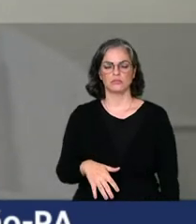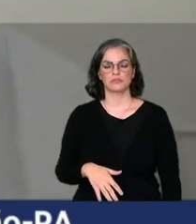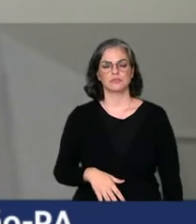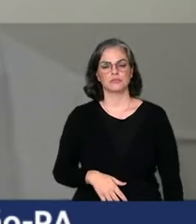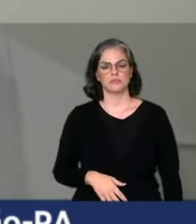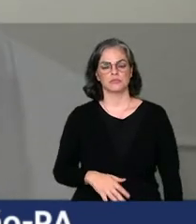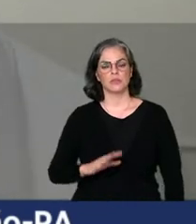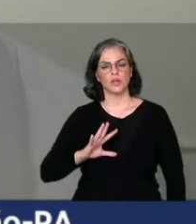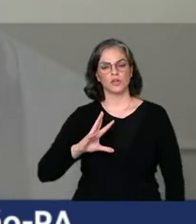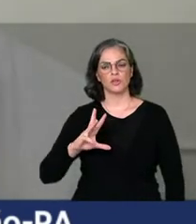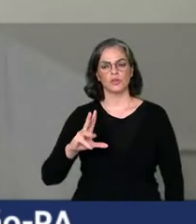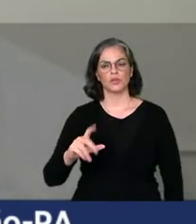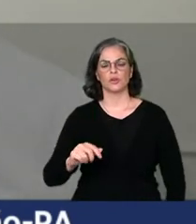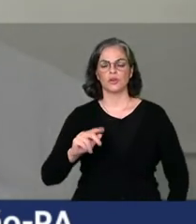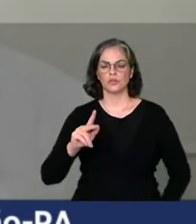PARALISAÇÃO DA ATIVIDADE EM GERAL, MAS A TODOS OS